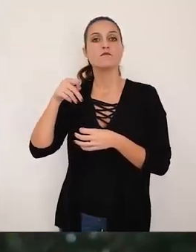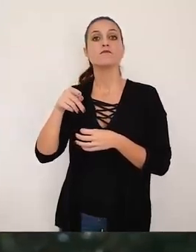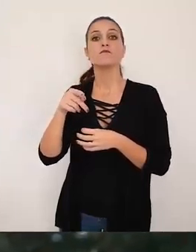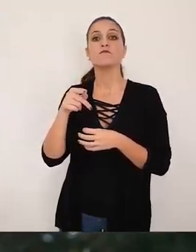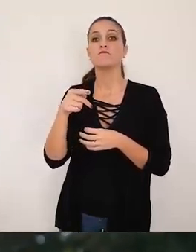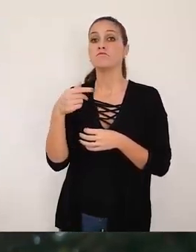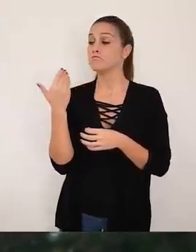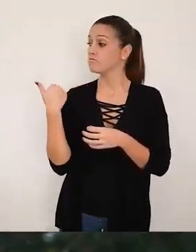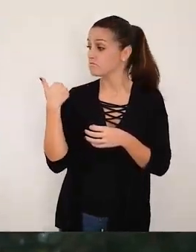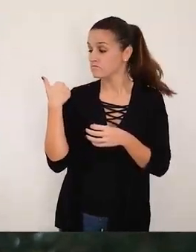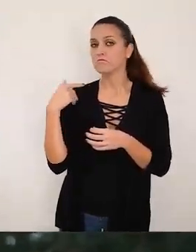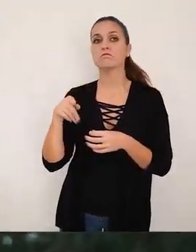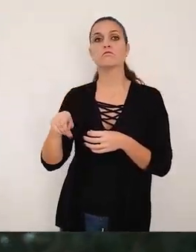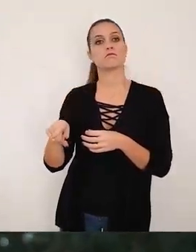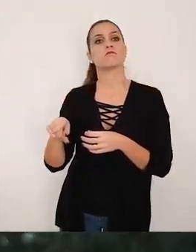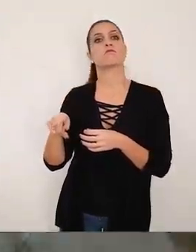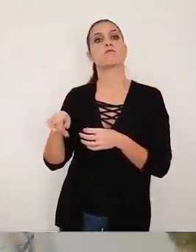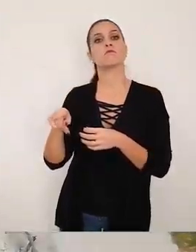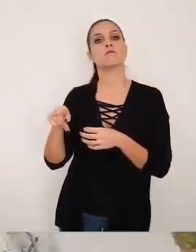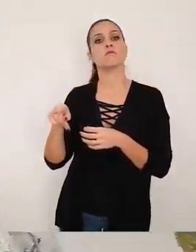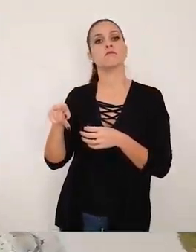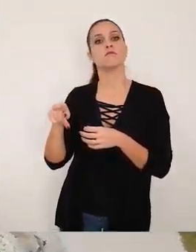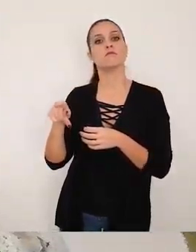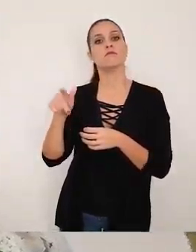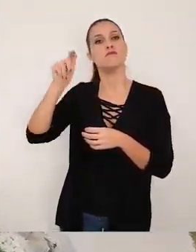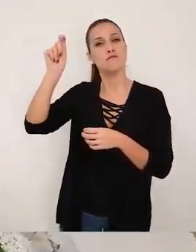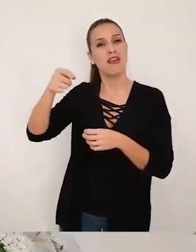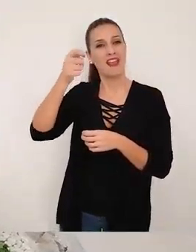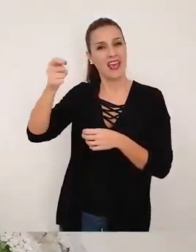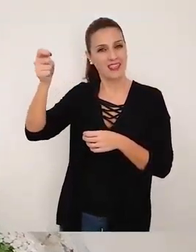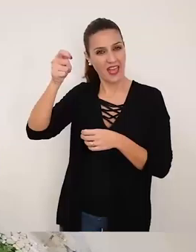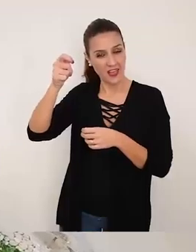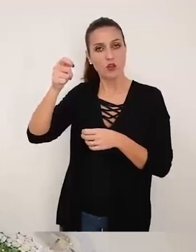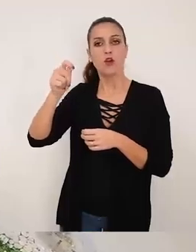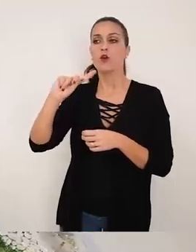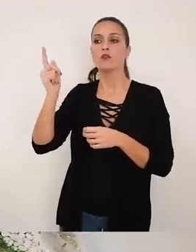è stato cristianizzato e utilizzato come osanna.